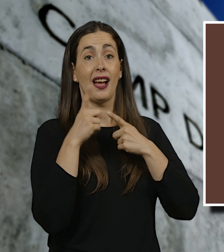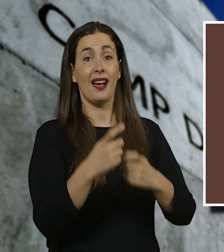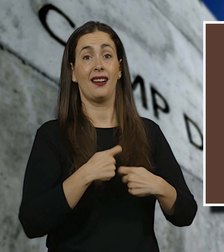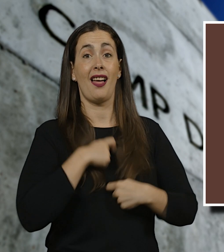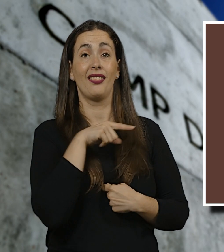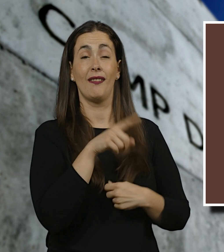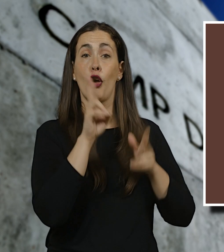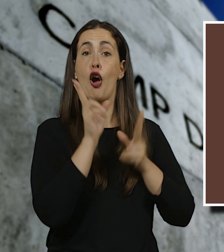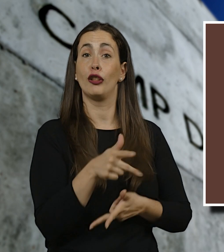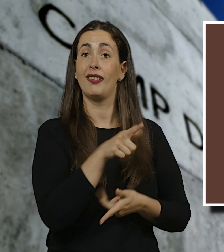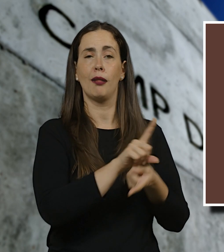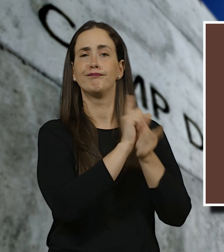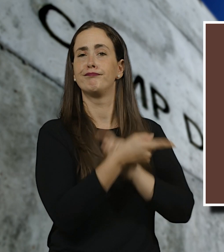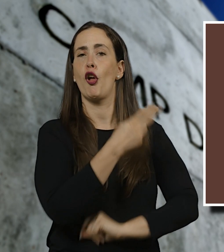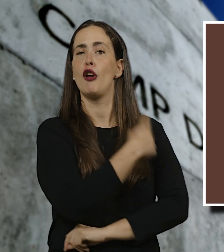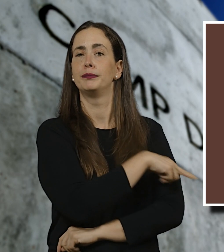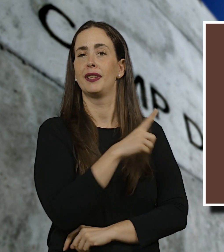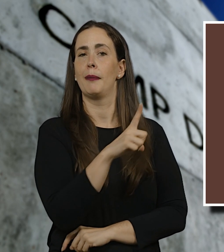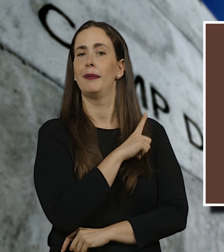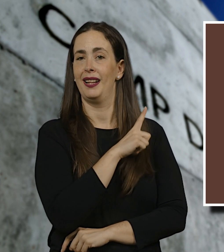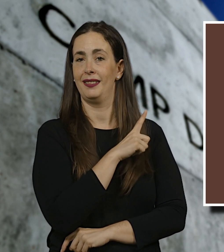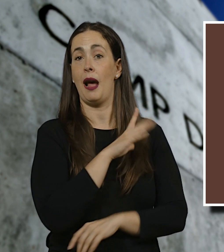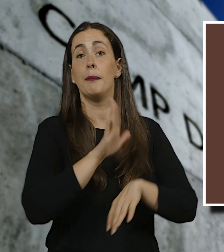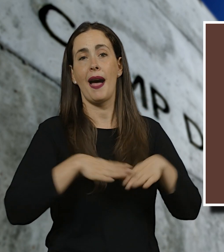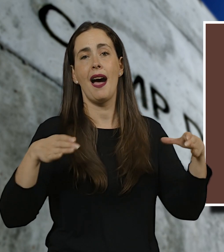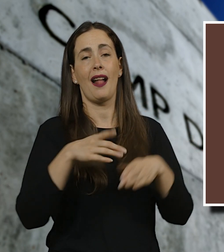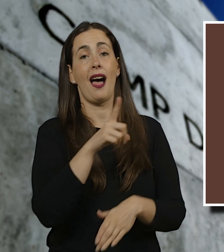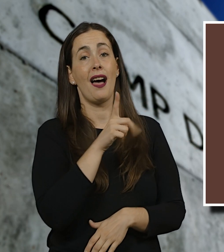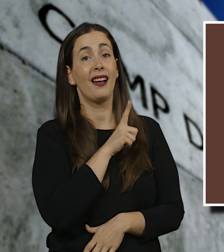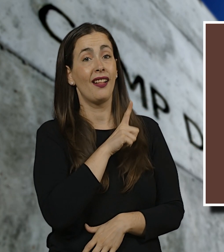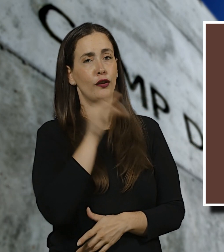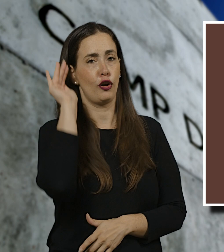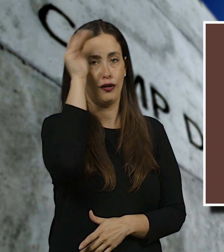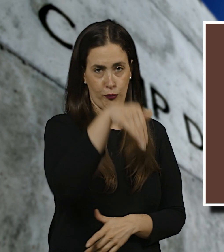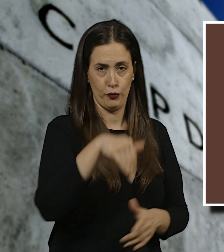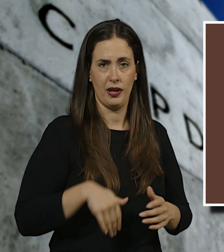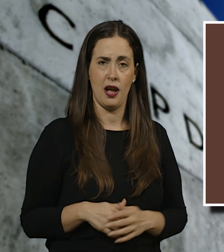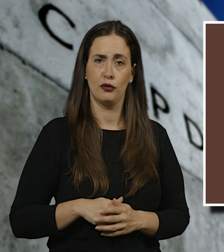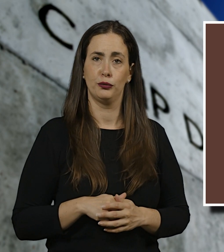Durant la Guerra Civil es convertí en hospital militar de l’exèrcit republicà.